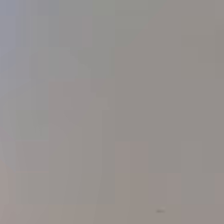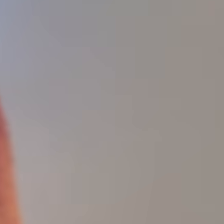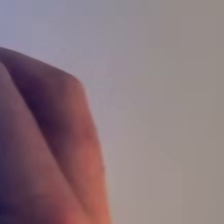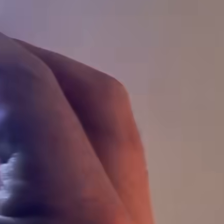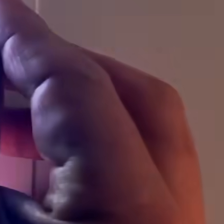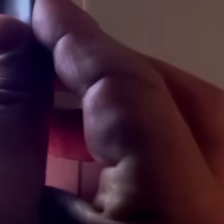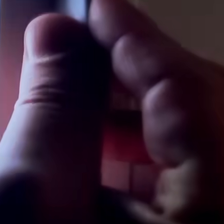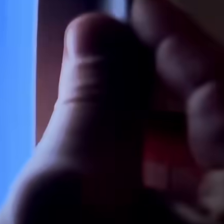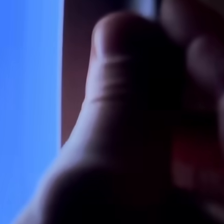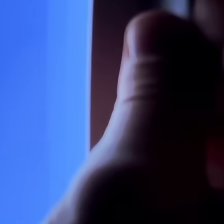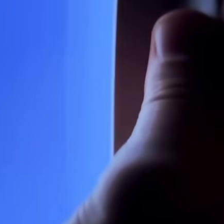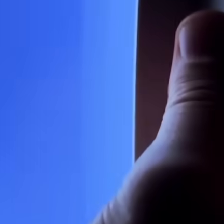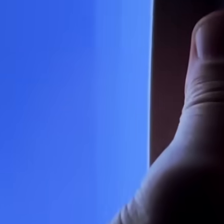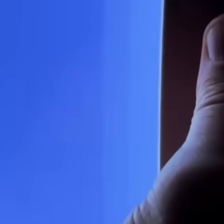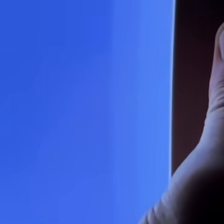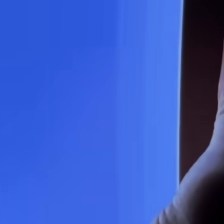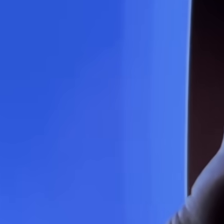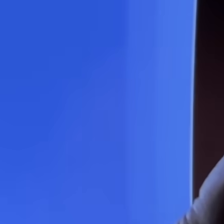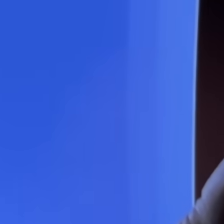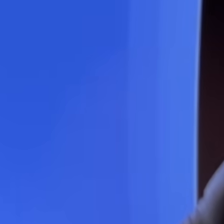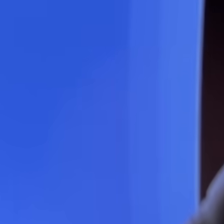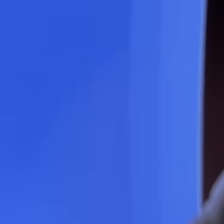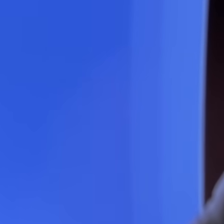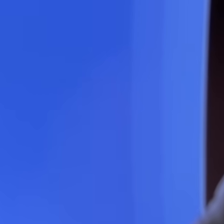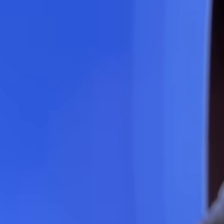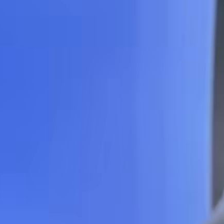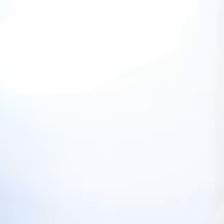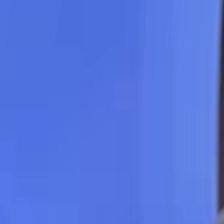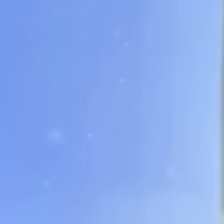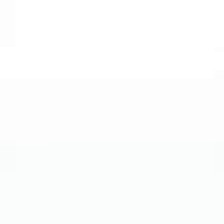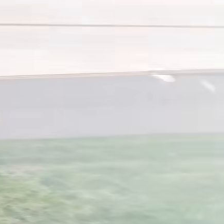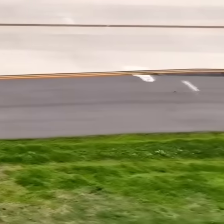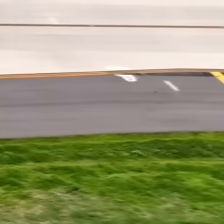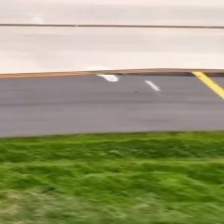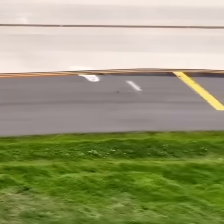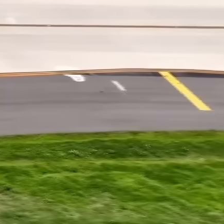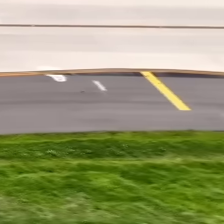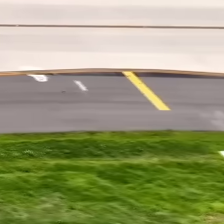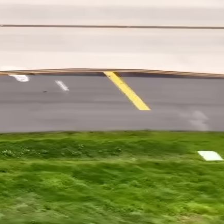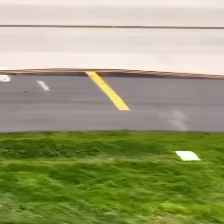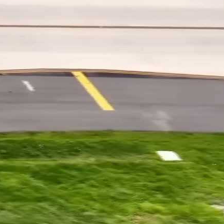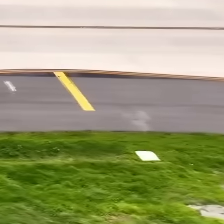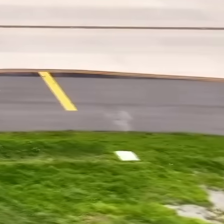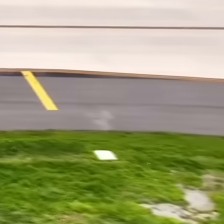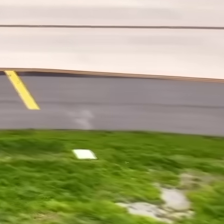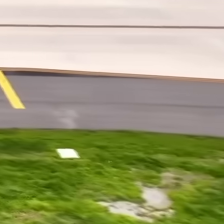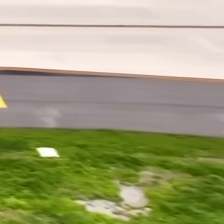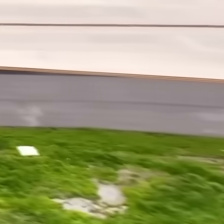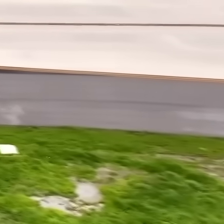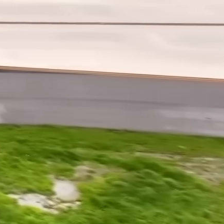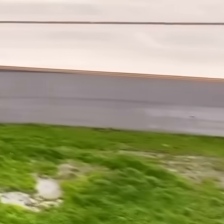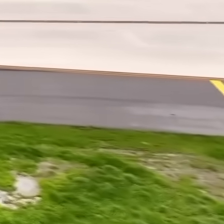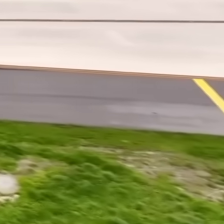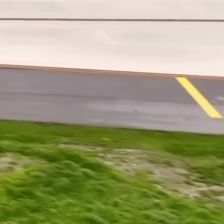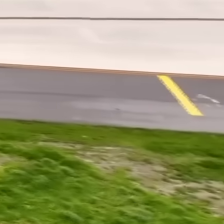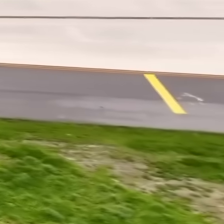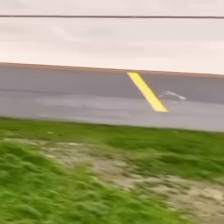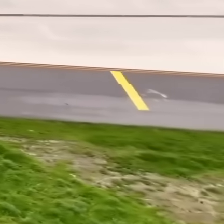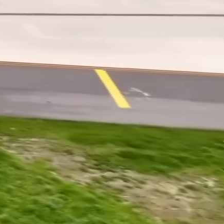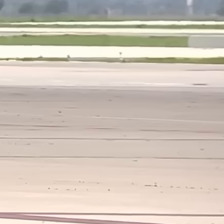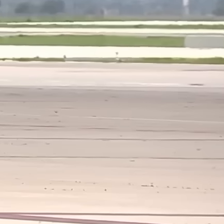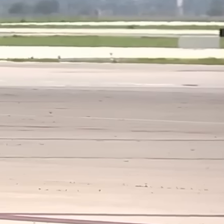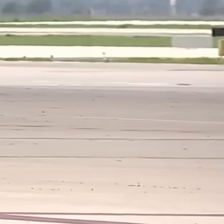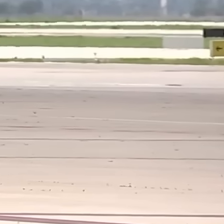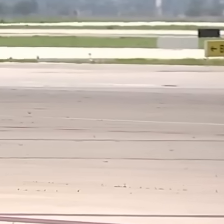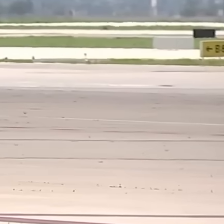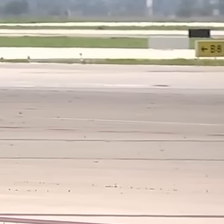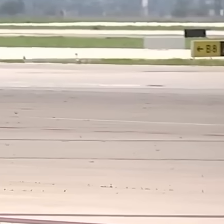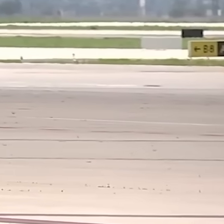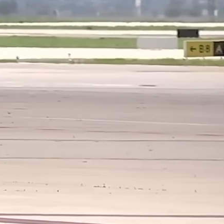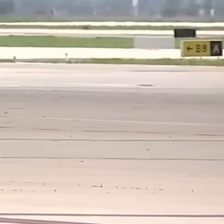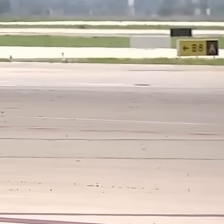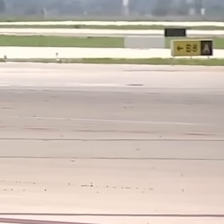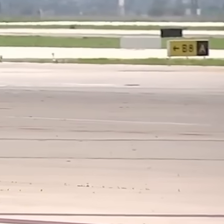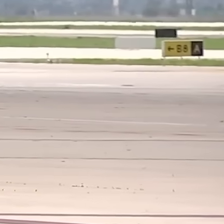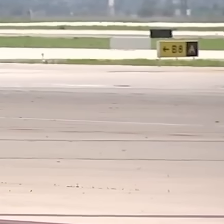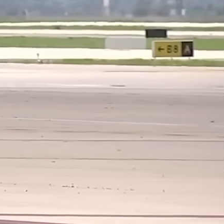alcanzar una participación de mercado estimada en 4.8% conforme a las estimaciones de la compañía.